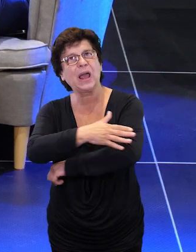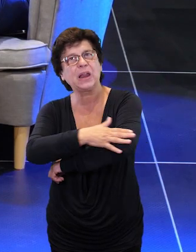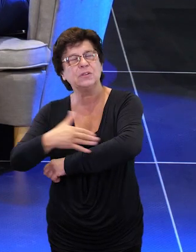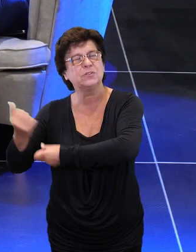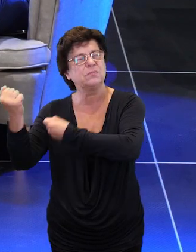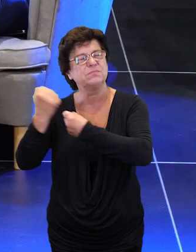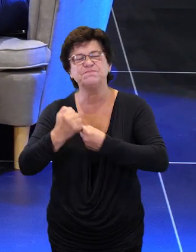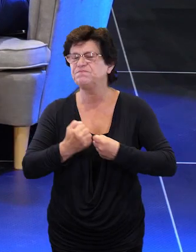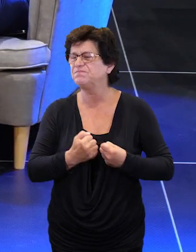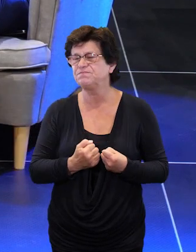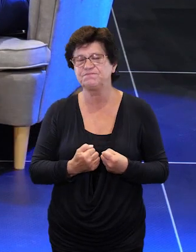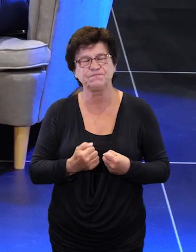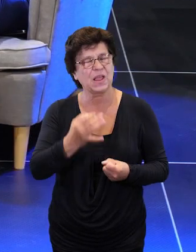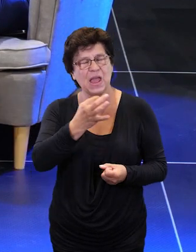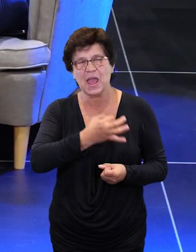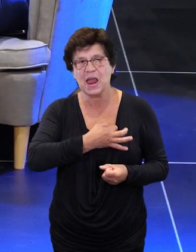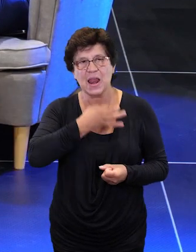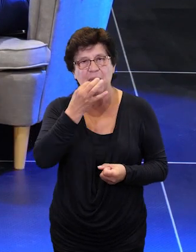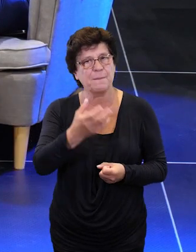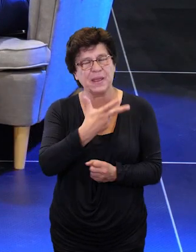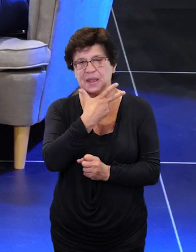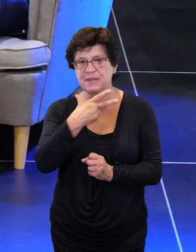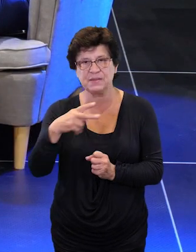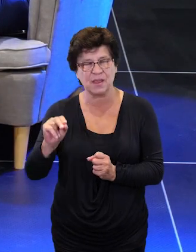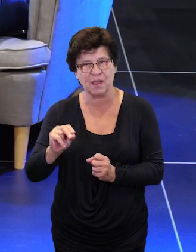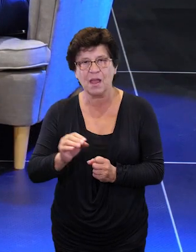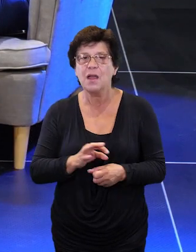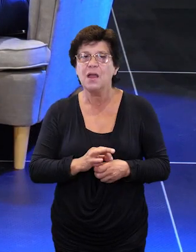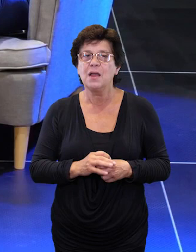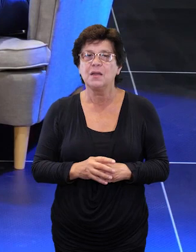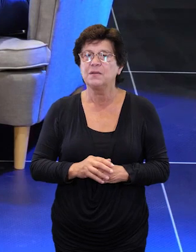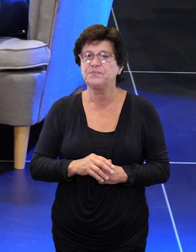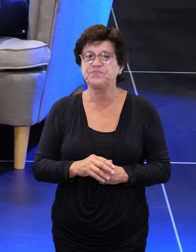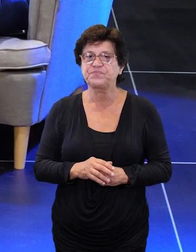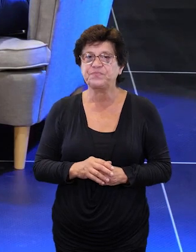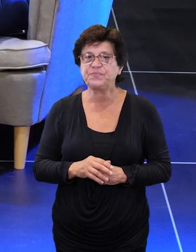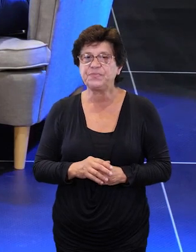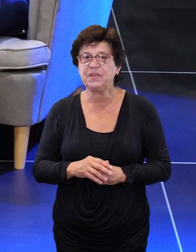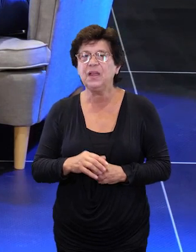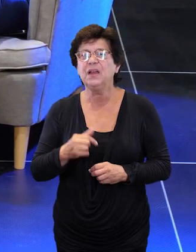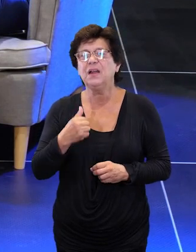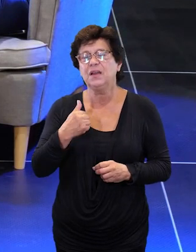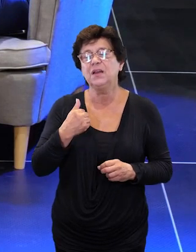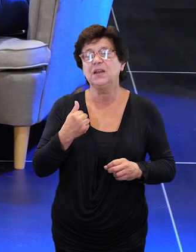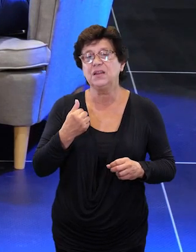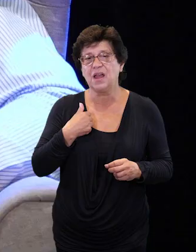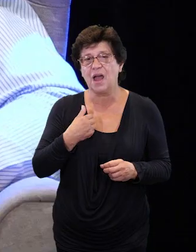niemających jakichś certyfikatów, jakichś badań, nie używamy. Ja spotykam się też właśnie, że pacjent: